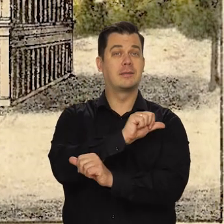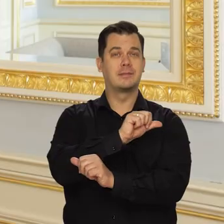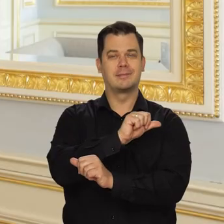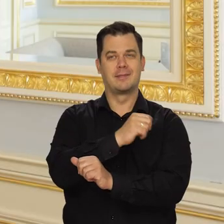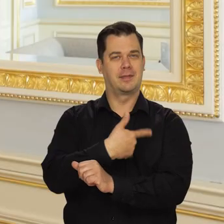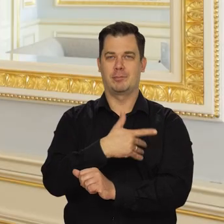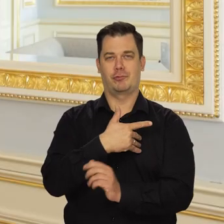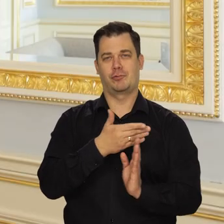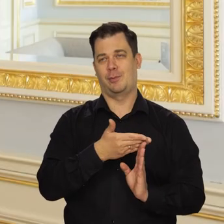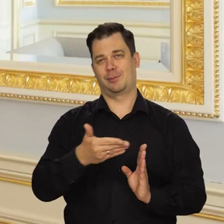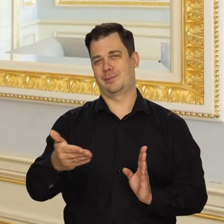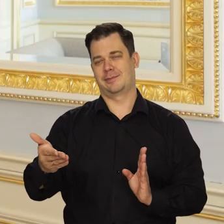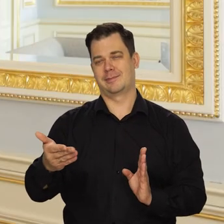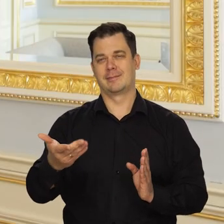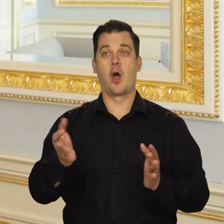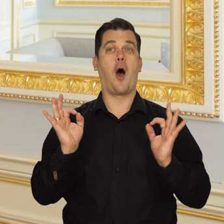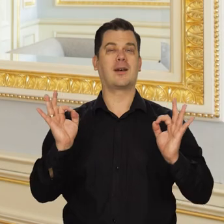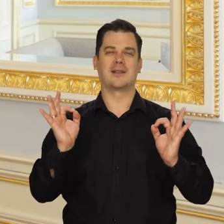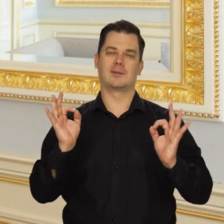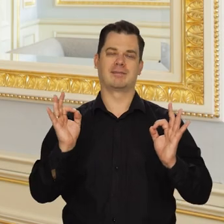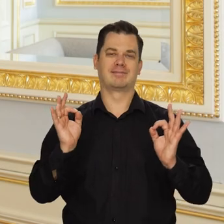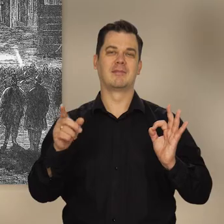nie dotrwał do naszych czasów w swojej oryginalnej formie.